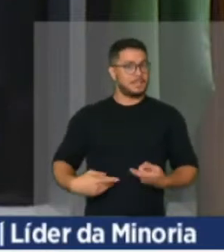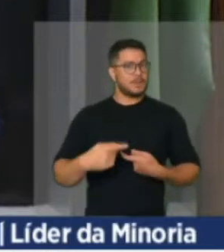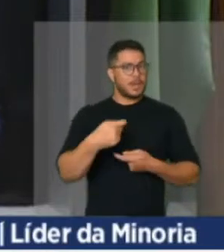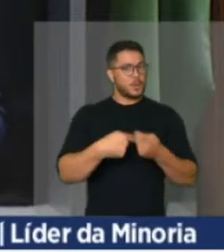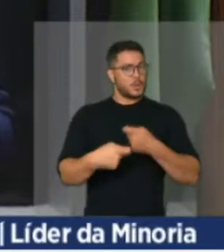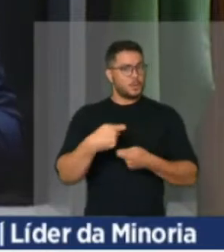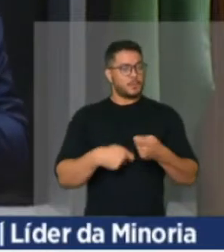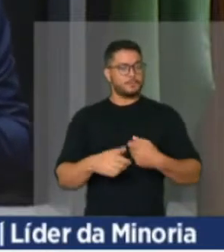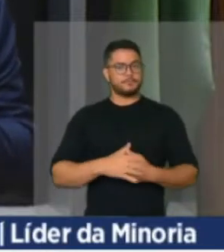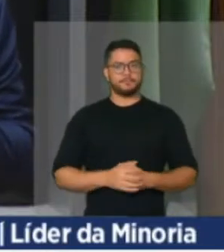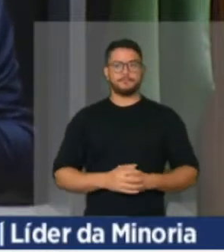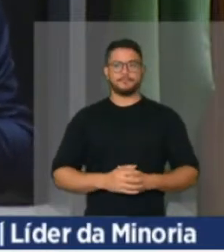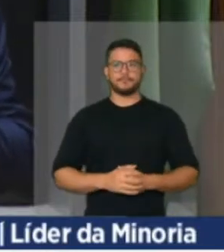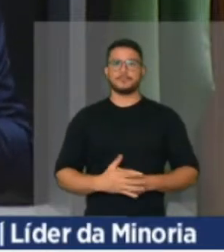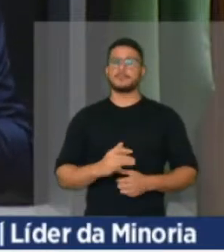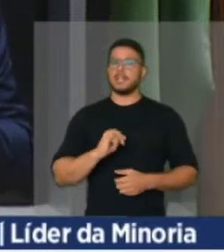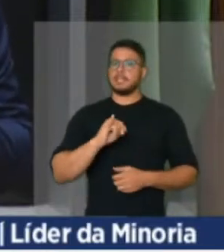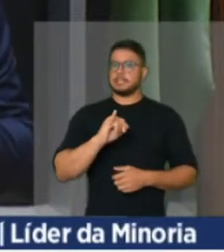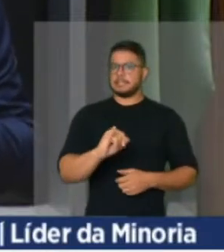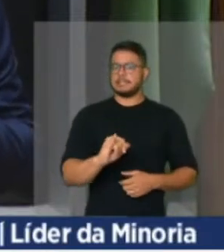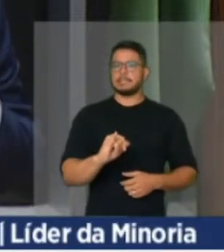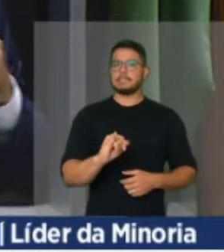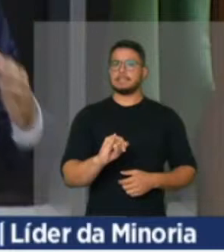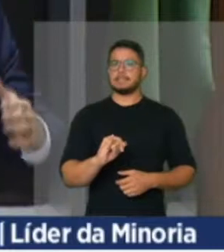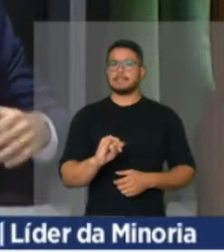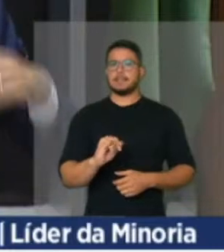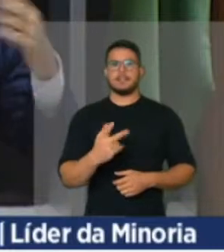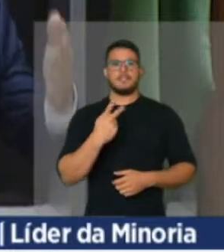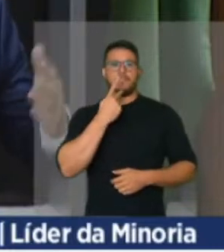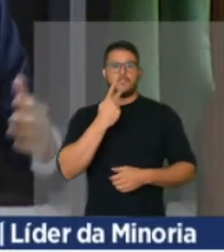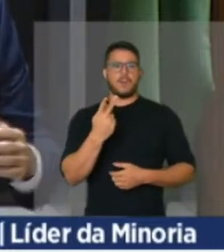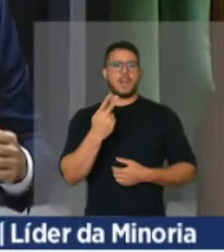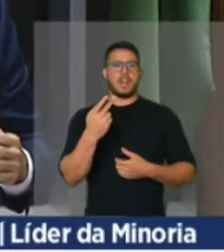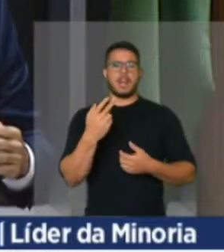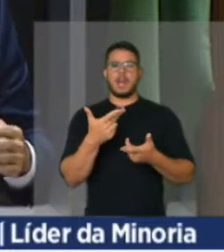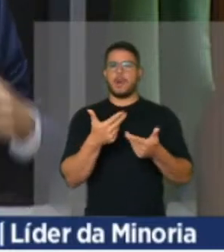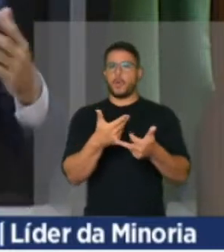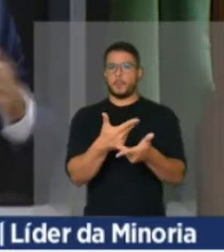DÁ UMA DECLARAÇÃO ESTAVA FIURD, GRAVE, OU INCONSEQUENTE, A SUA DECLARAÇÃO PODE GERAR